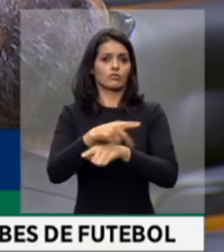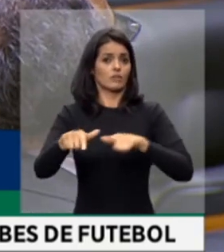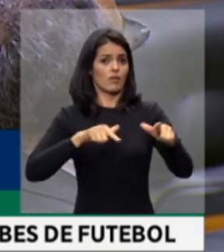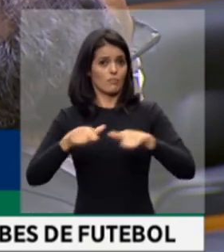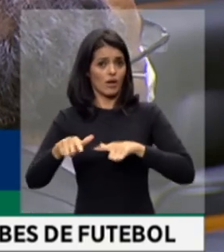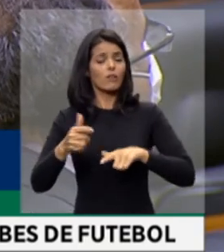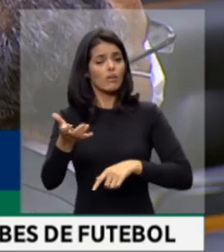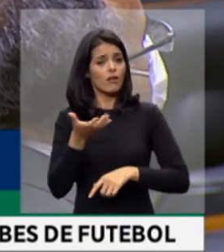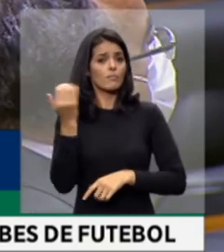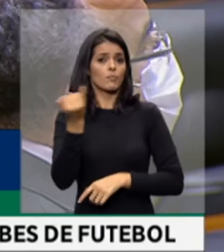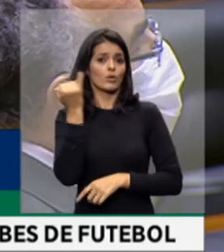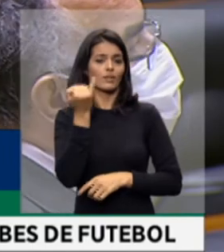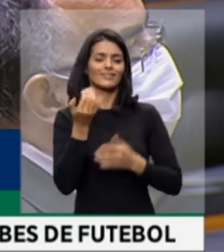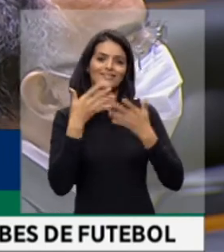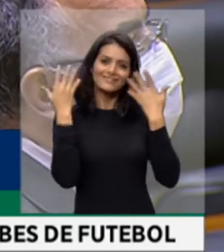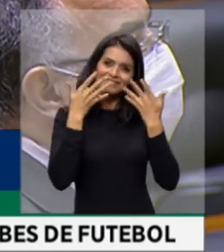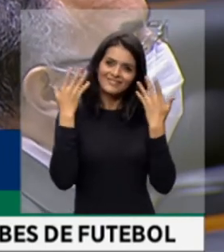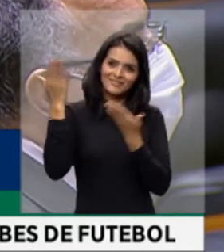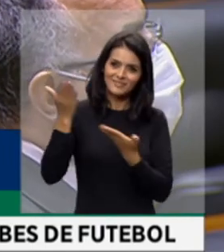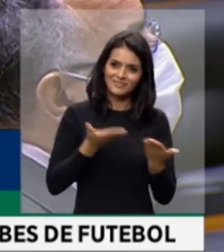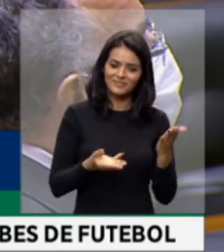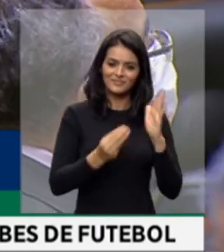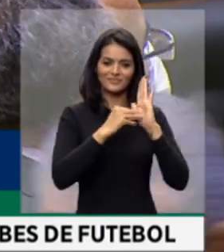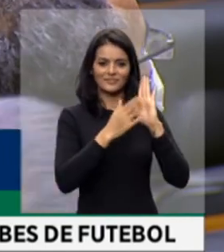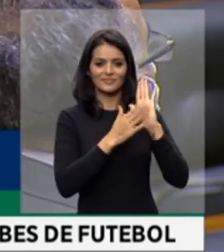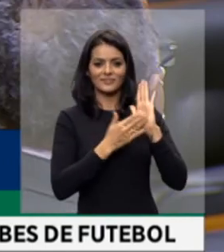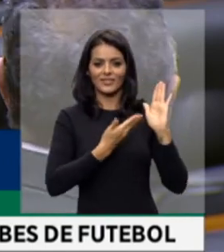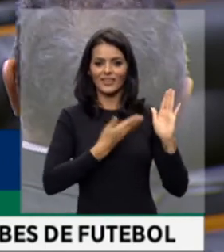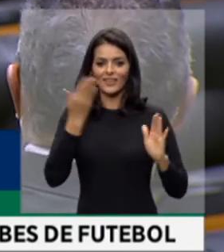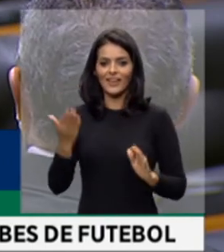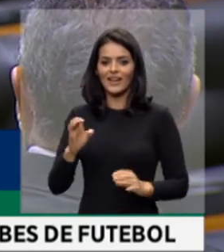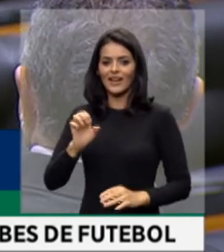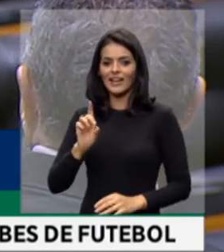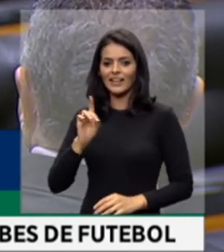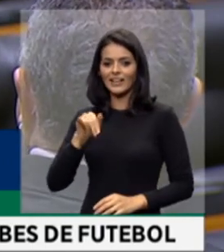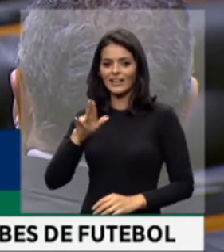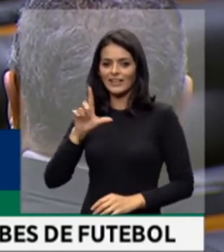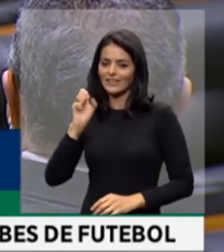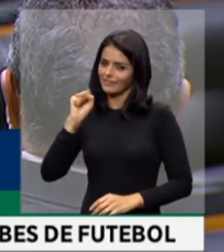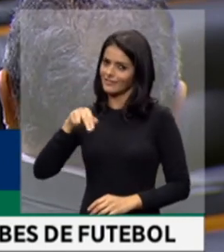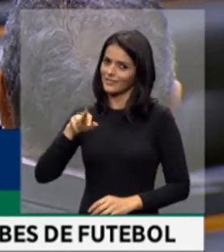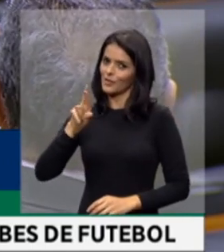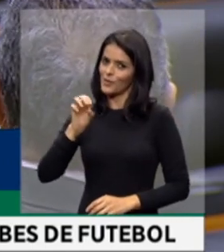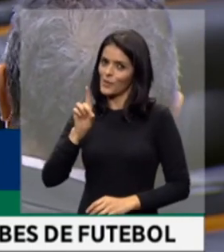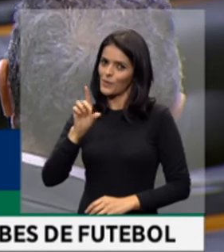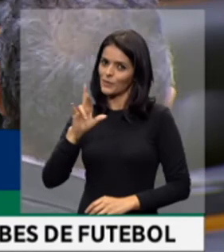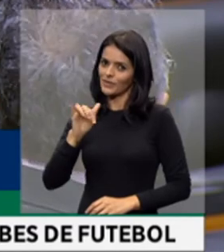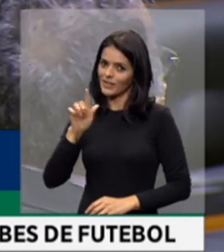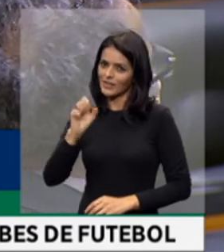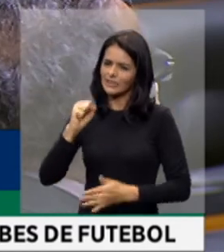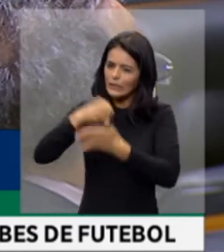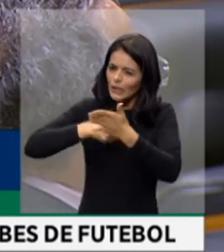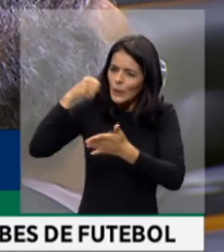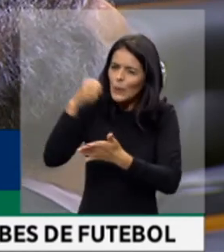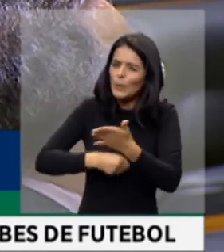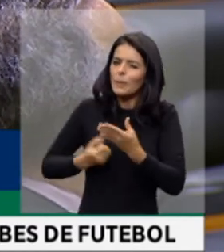VEZES GANHA BEM MENOS E É MEDIDA QUE ESSA NEGOCIAÇÃO PRIORIZE O SALÁRIO DOS TRABALHADORES NÓS ESTAMOS PRESERV NDO DIREITOS E, AO MESMO TEMPO, SINALIZANDO PARA QUEM FOI MUITO IMPACTADO